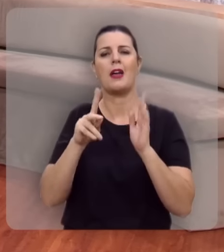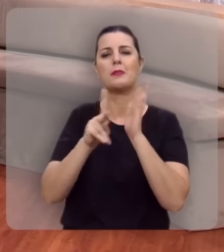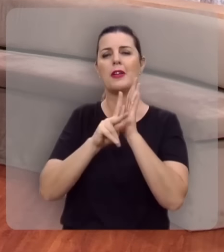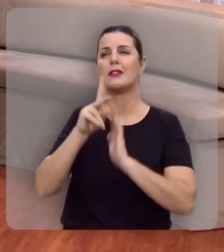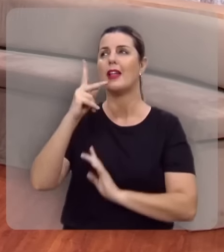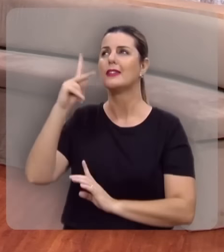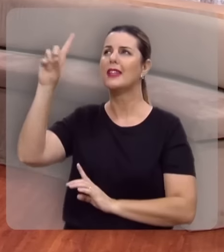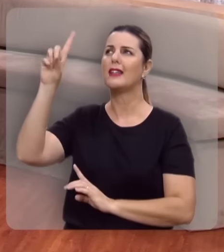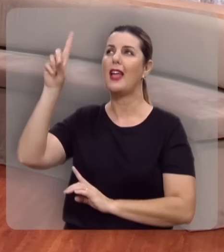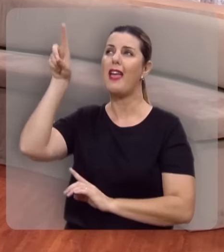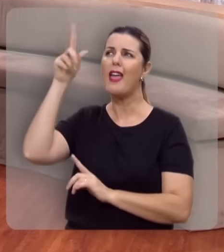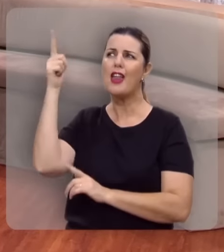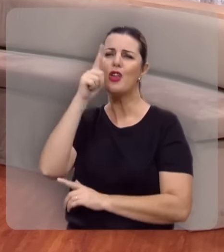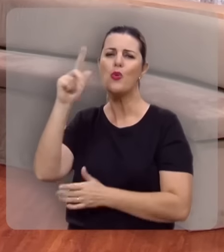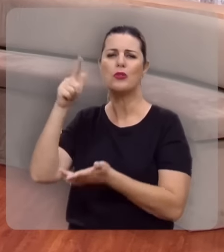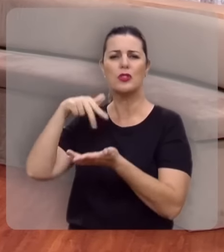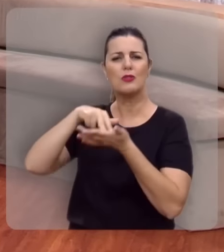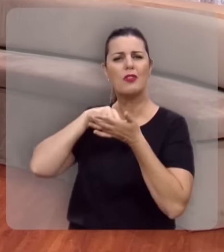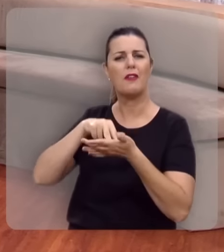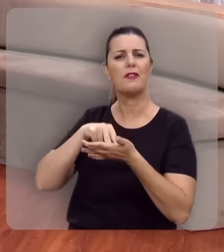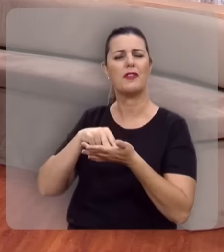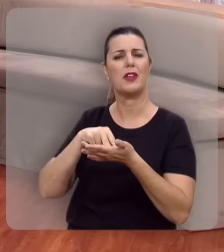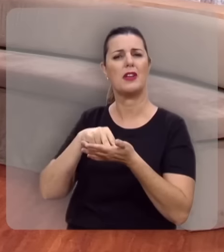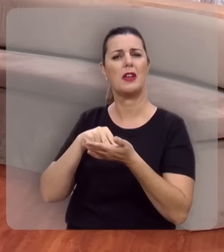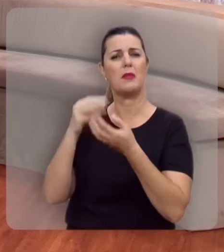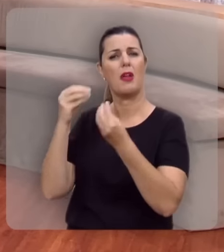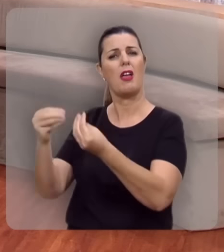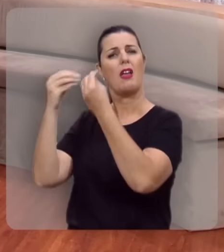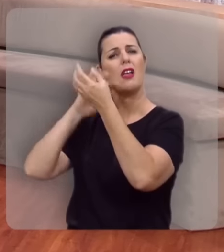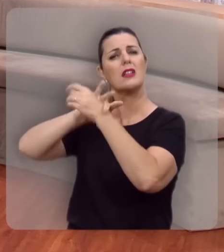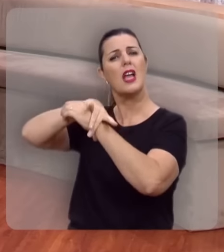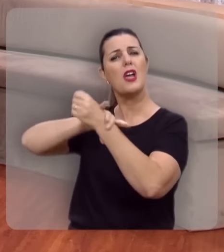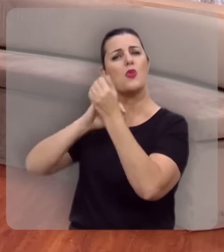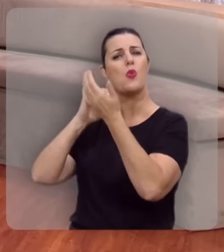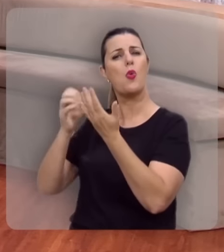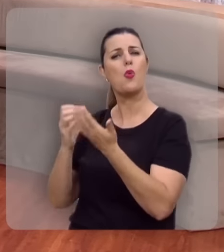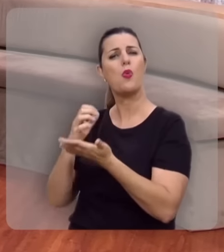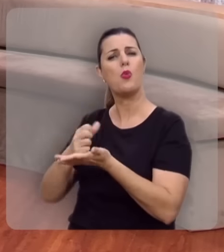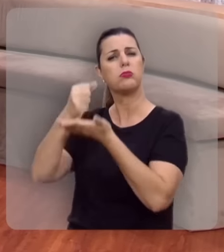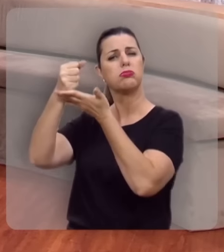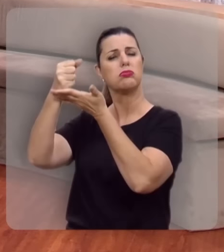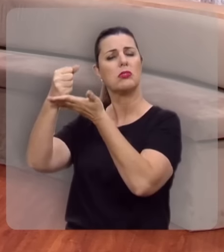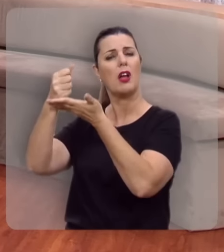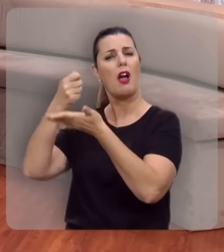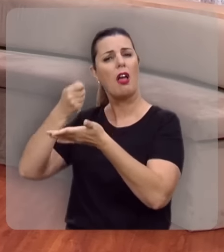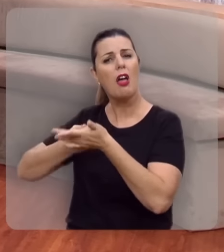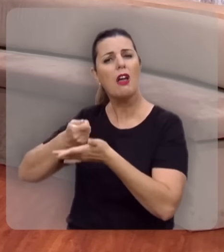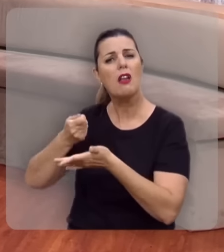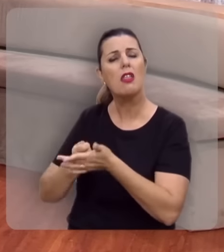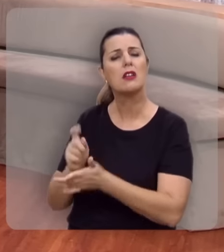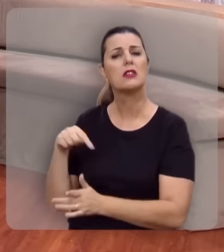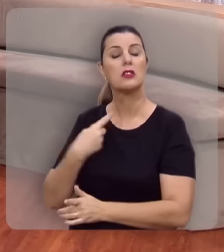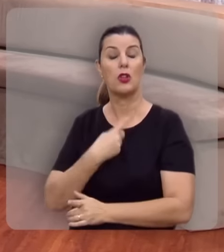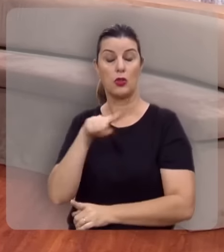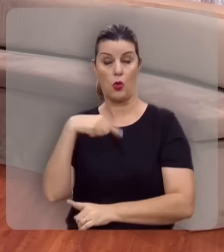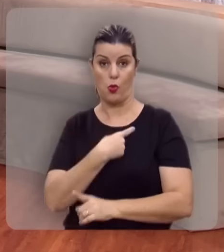Deus é Ele quem persevera, Ele quem nos segura, Ele quem nos dá garantia. Você nasceu de novo,